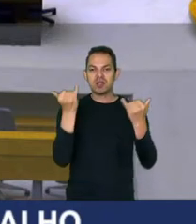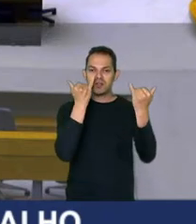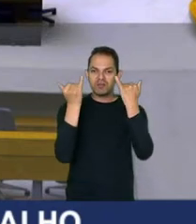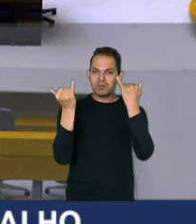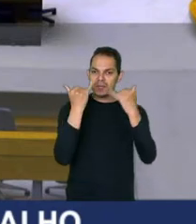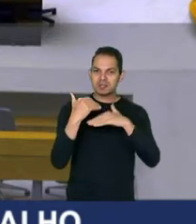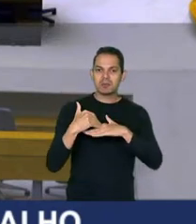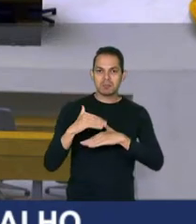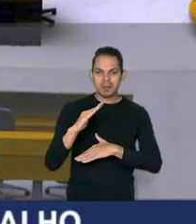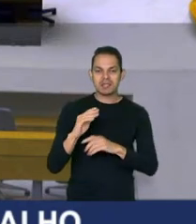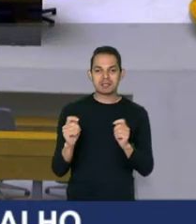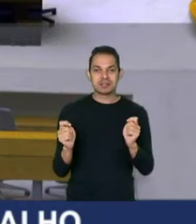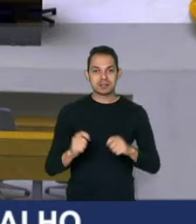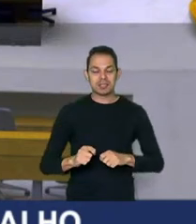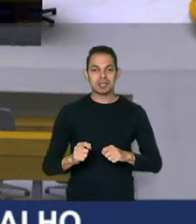ALTERADO. VOCÊ PODE ACESSAR AS INFORMAÇÕES DIRECIONANDO